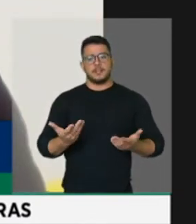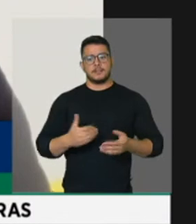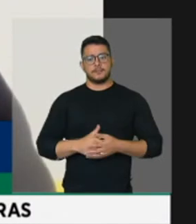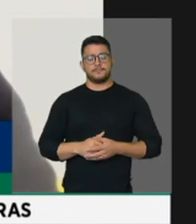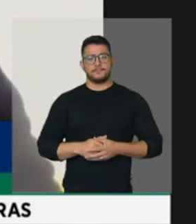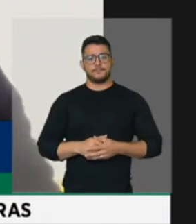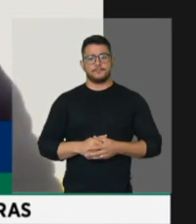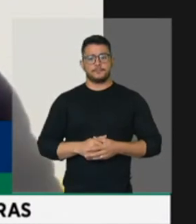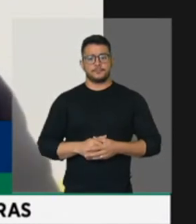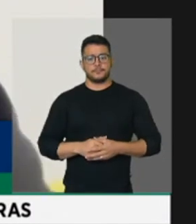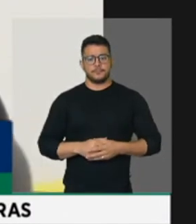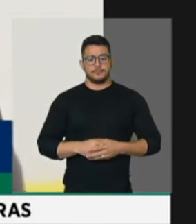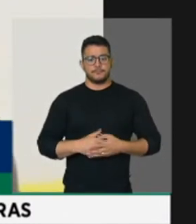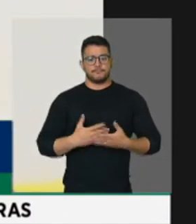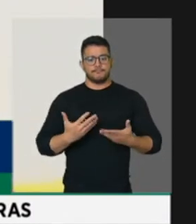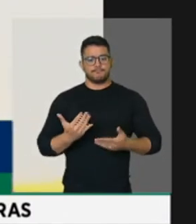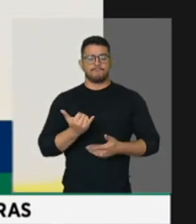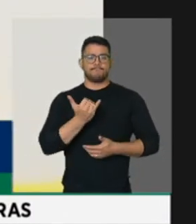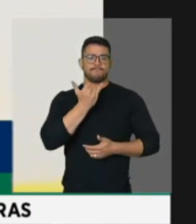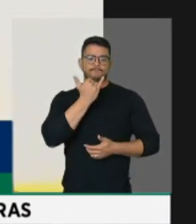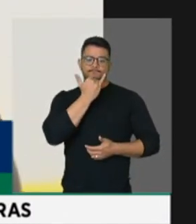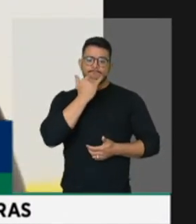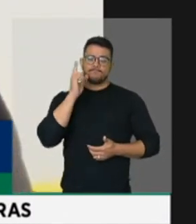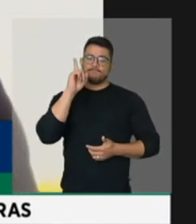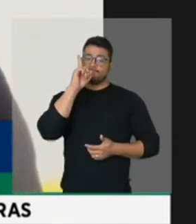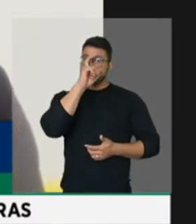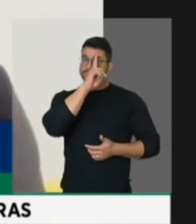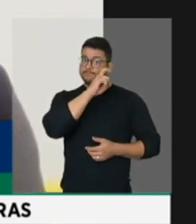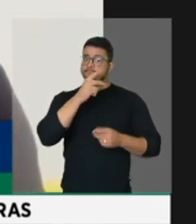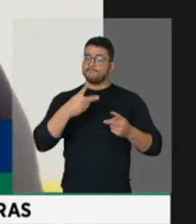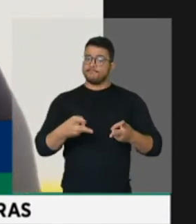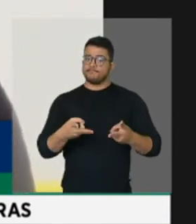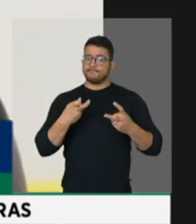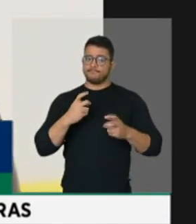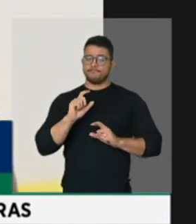VEJA PAI É O... É O MANTO, É O MANTO MORTO, ELO MANTO MORTO. NÃO É ... É ELMAR